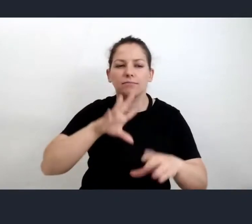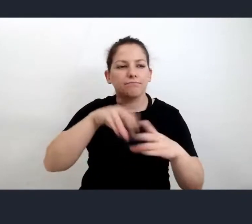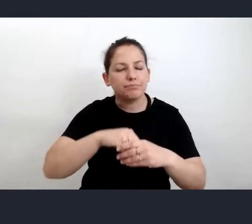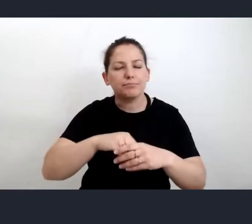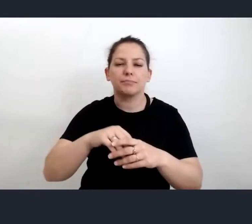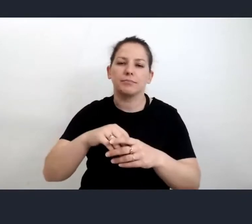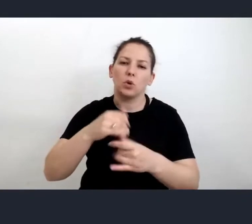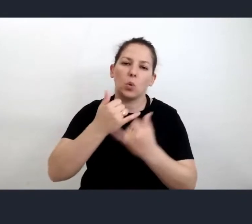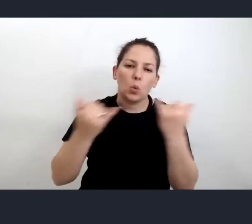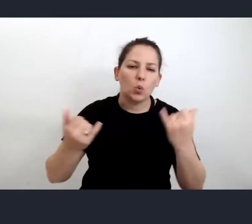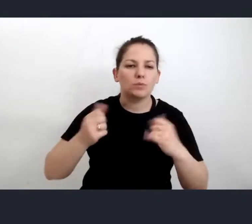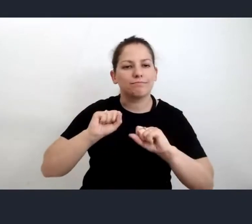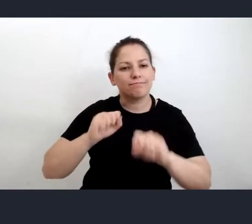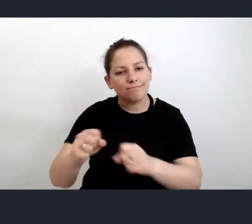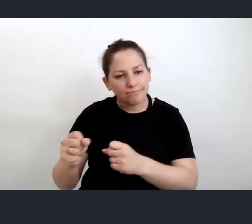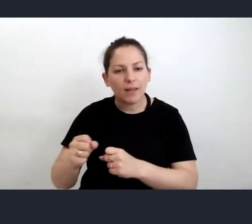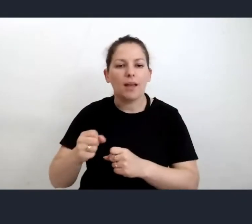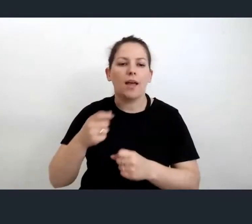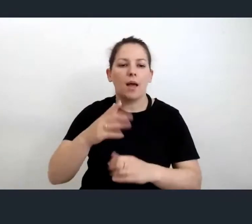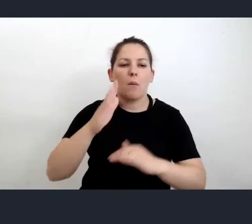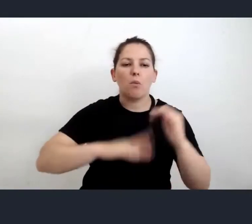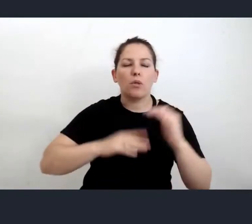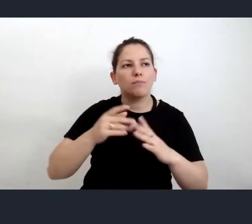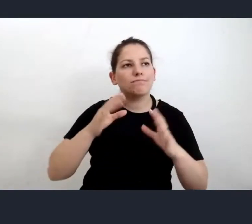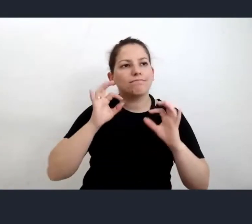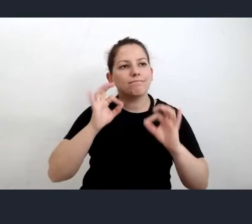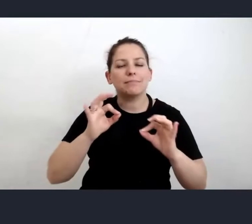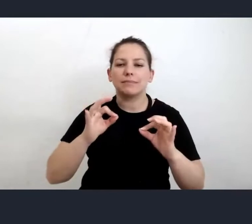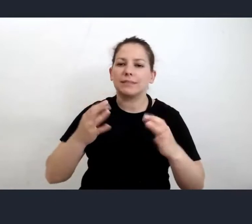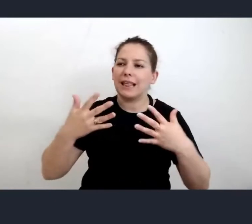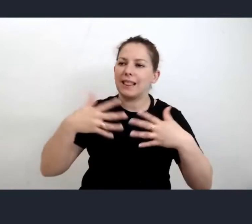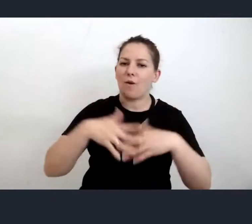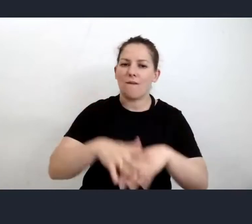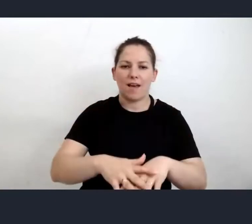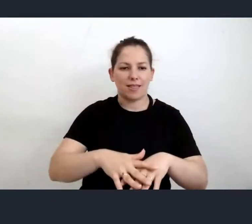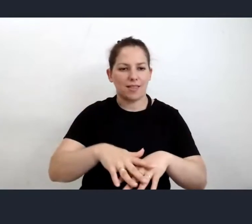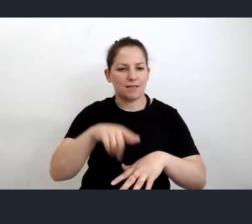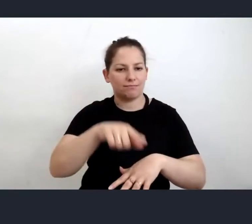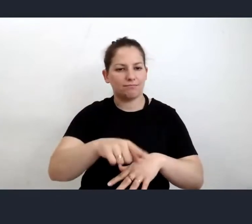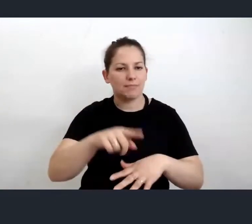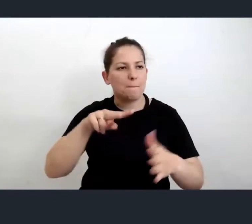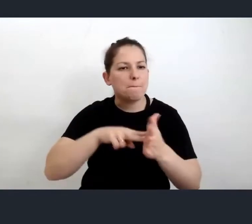budujących zintegrowane podejście do rozwoju, zintegrowane planowanie rozwoju,